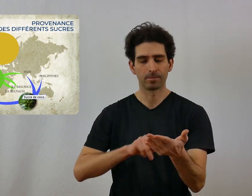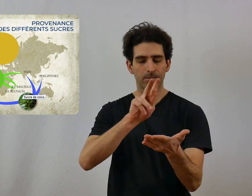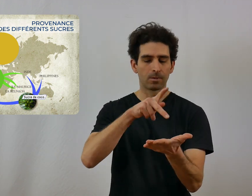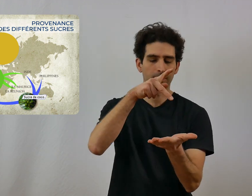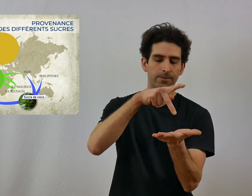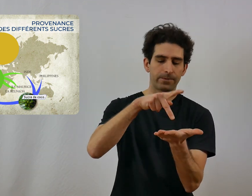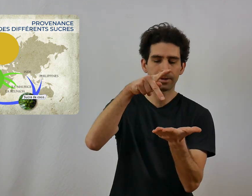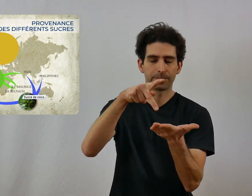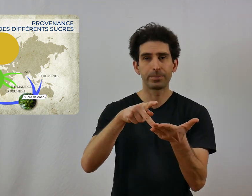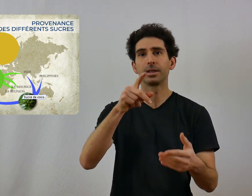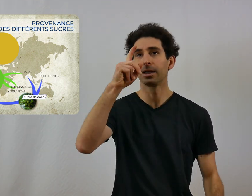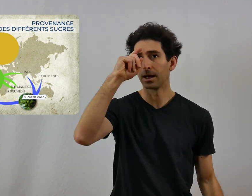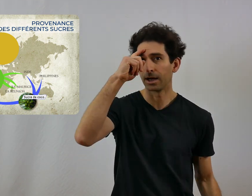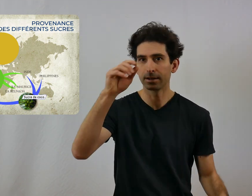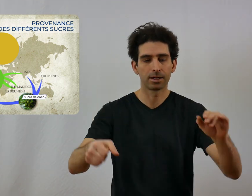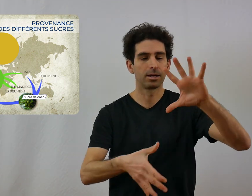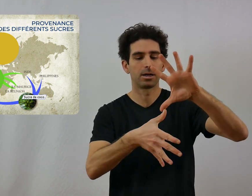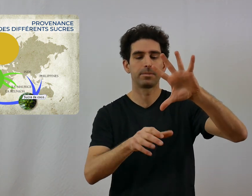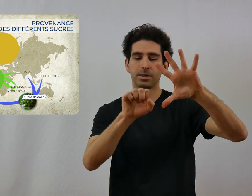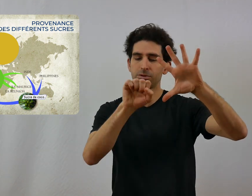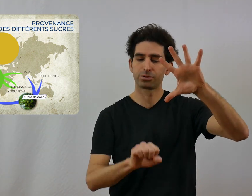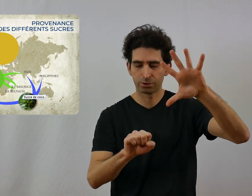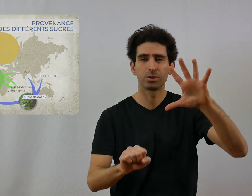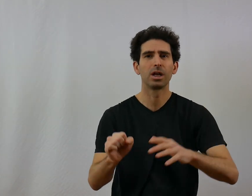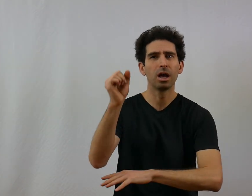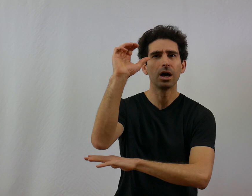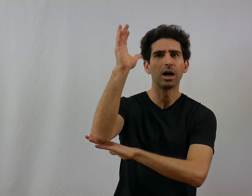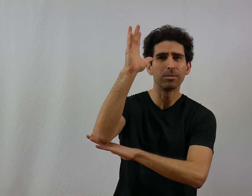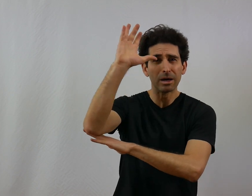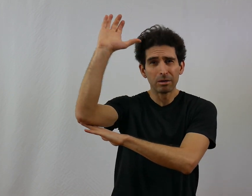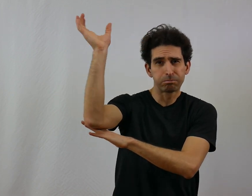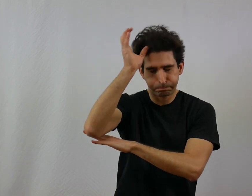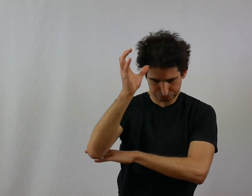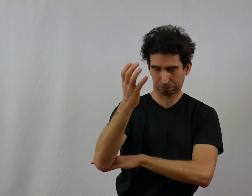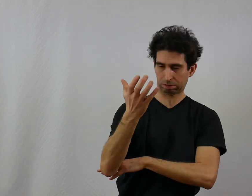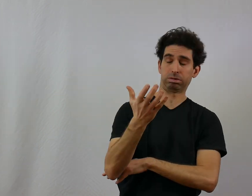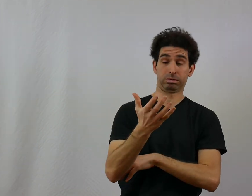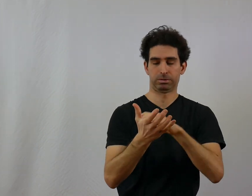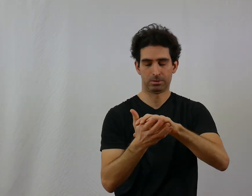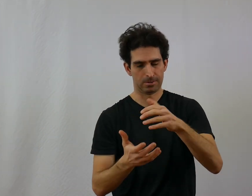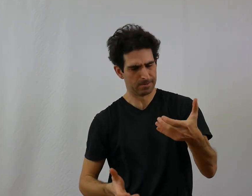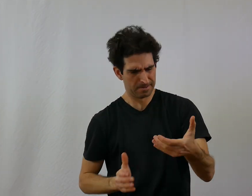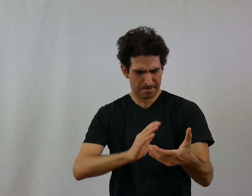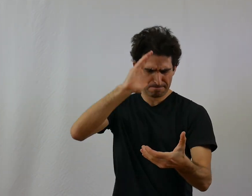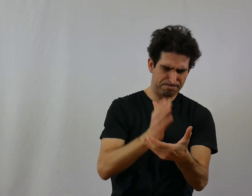Aux Philippines, en Inde et en Amérique du sud, les noix de coco sont recueillis